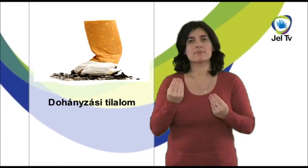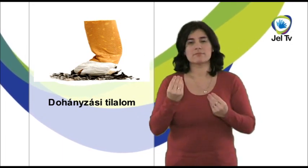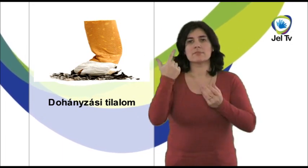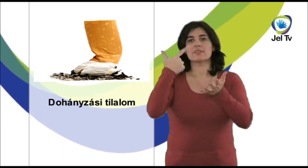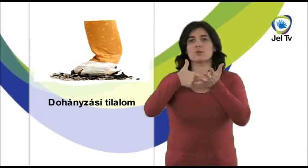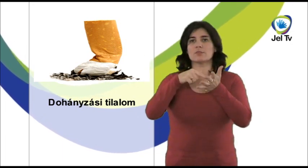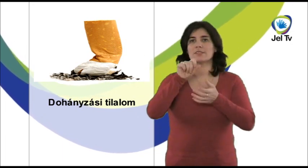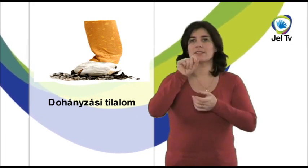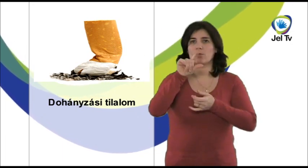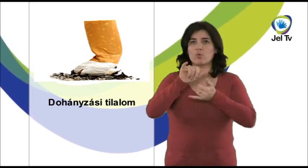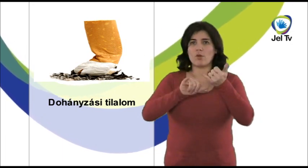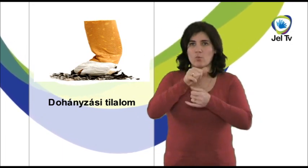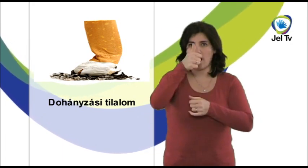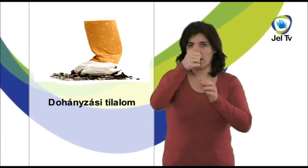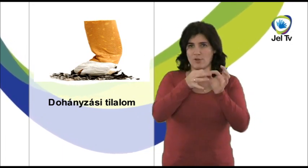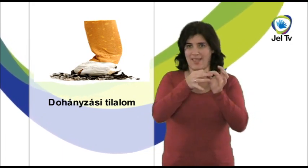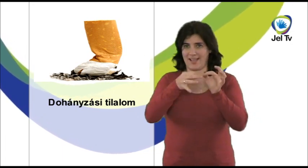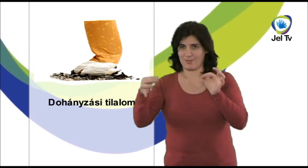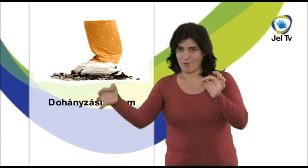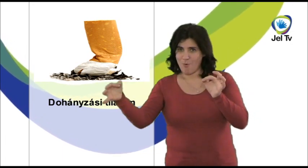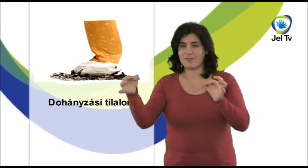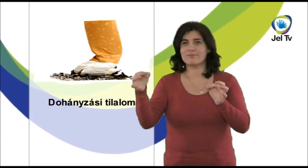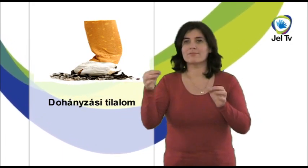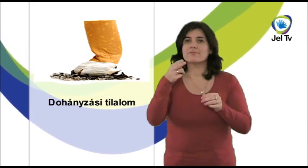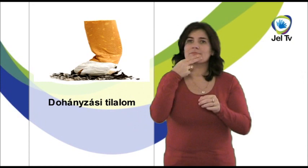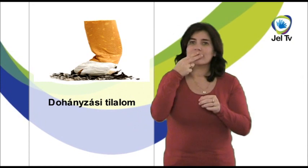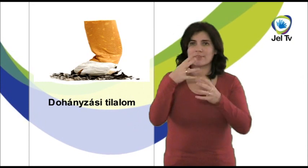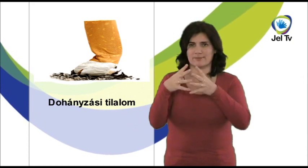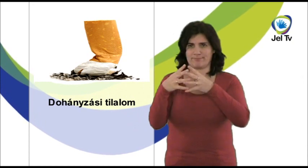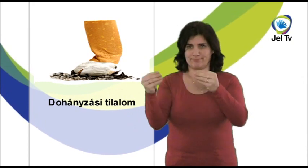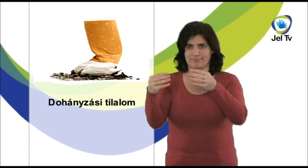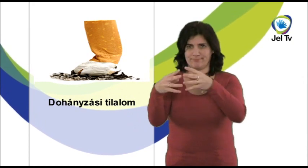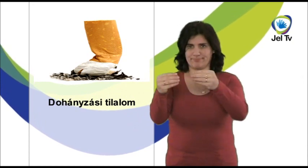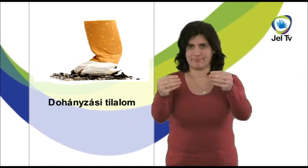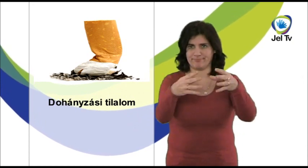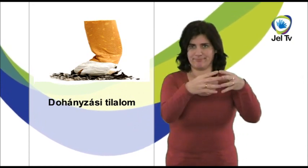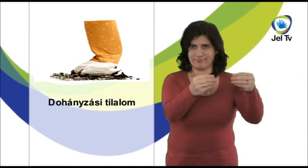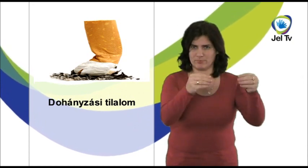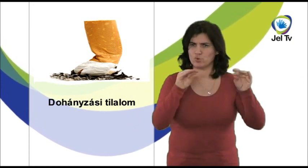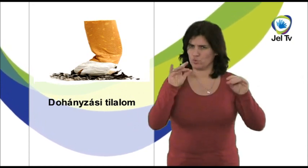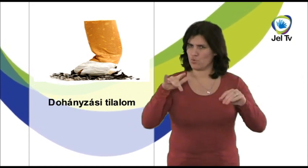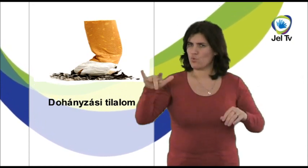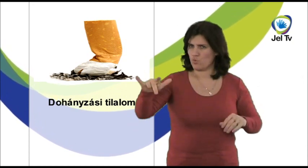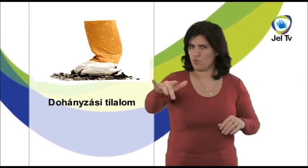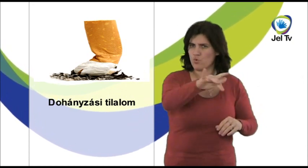hogy 2012. január elsejétől a dohányzás sok helyen megszűnik.